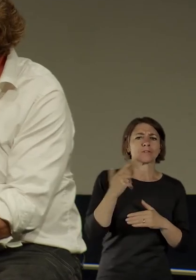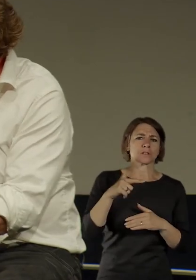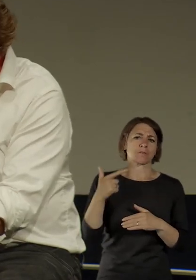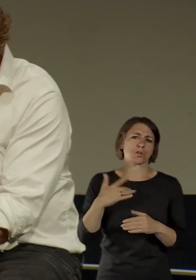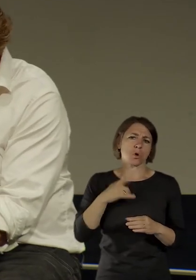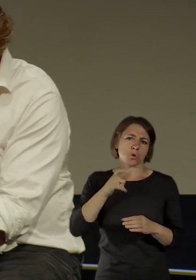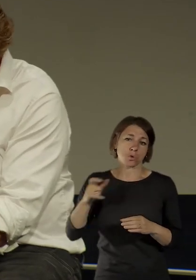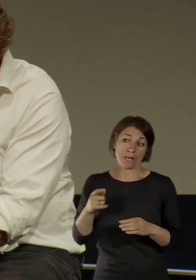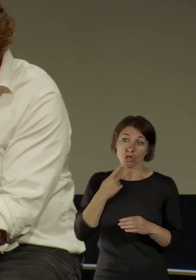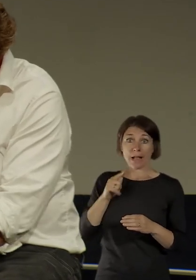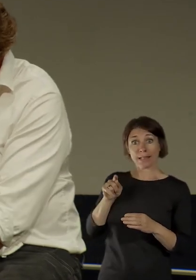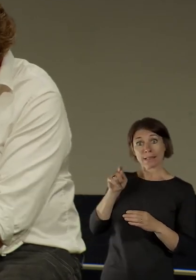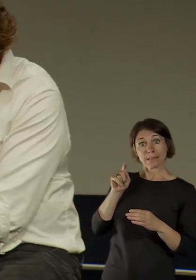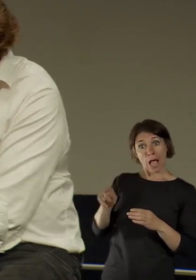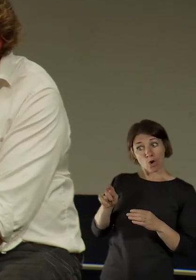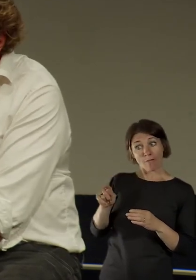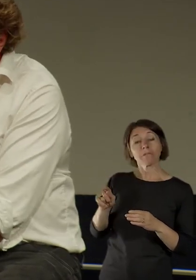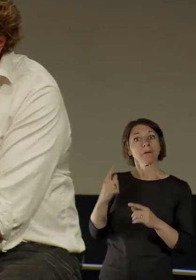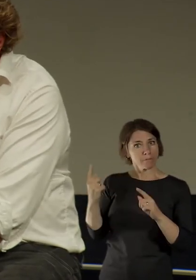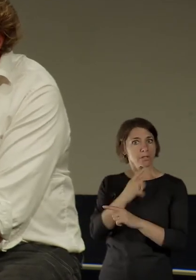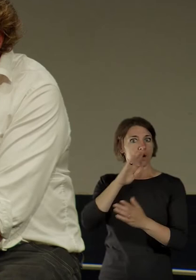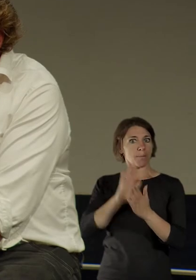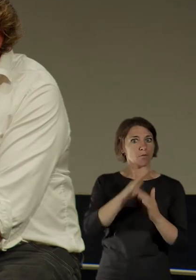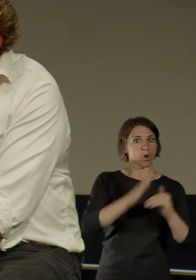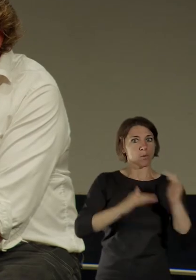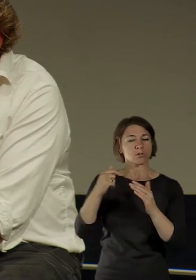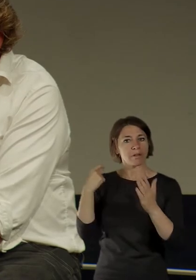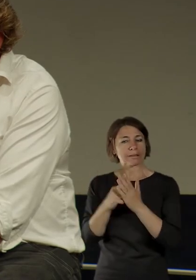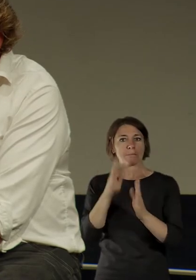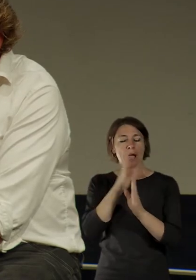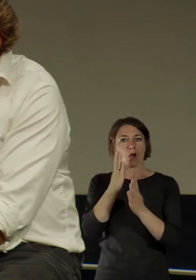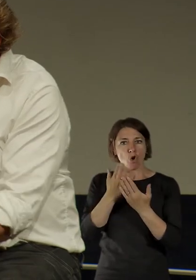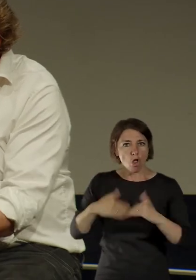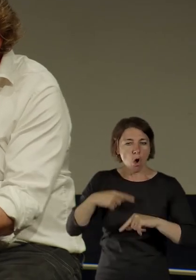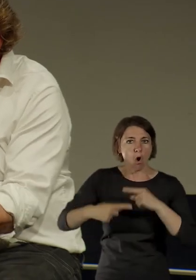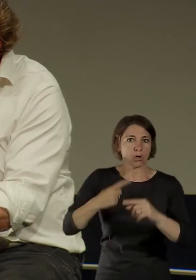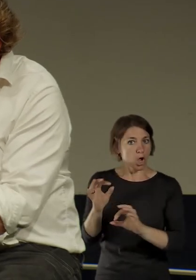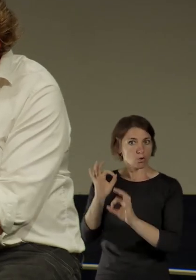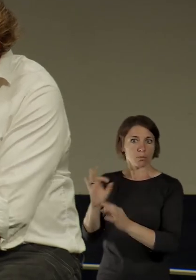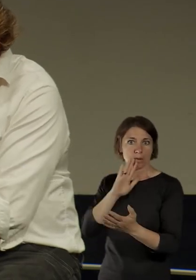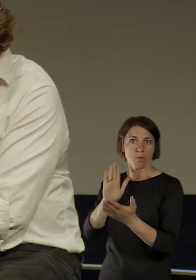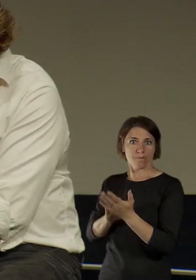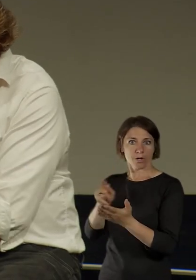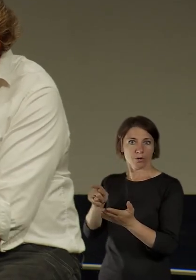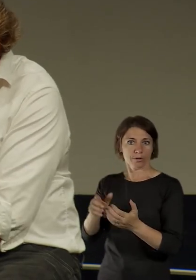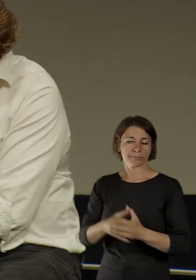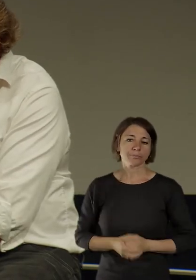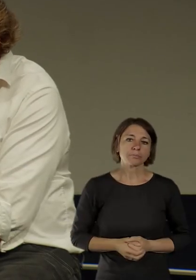určitém ekologickém trendu. A my, když se díváme na data z Eurostatu,